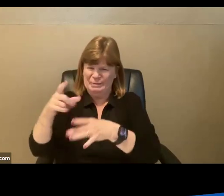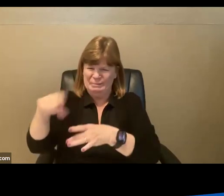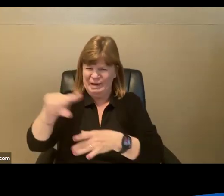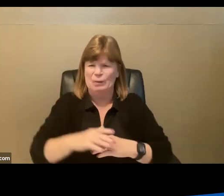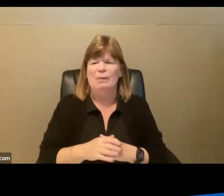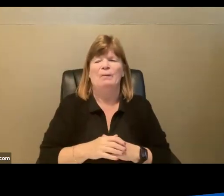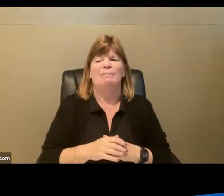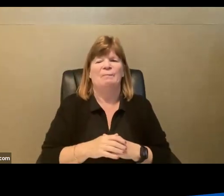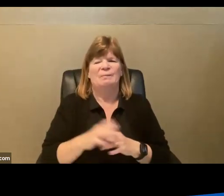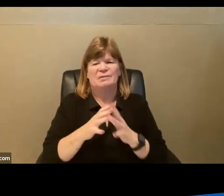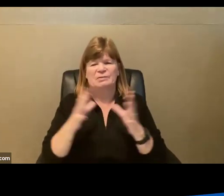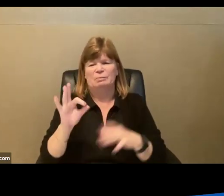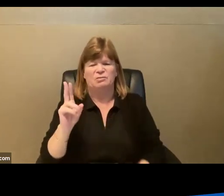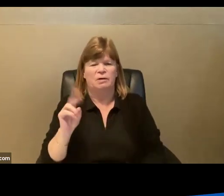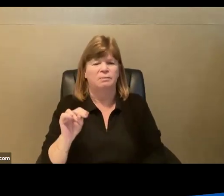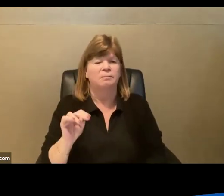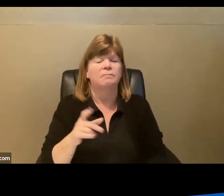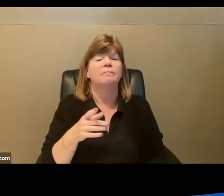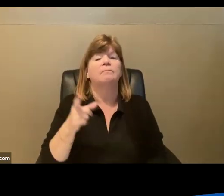Son muy divertidos. Están viviendo la vida.